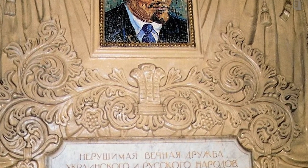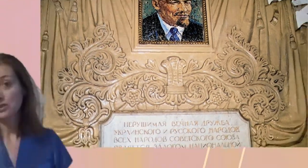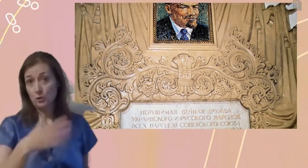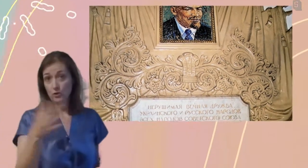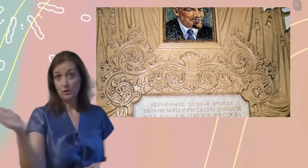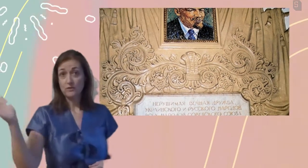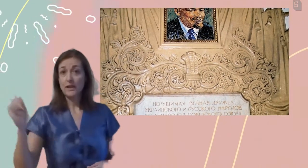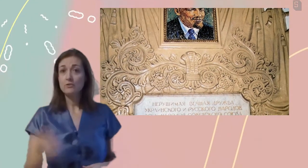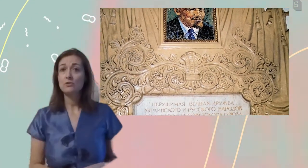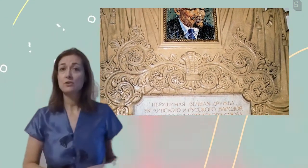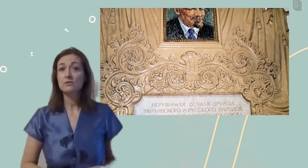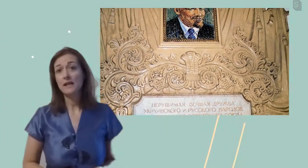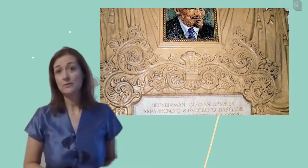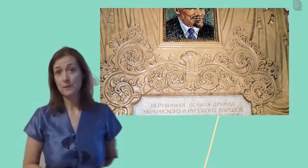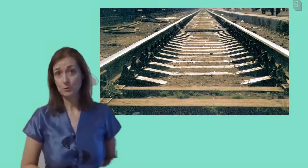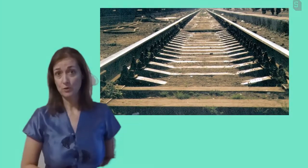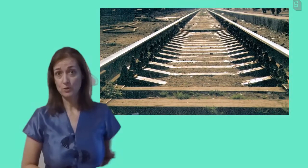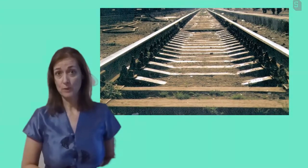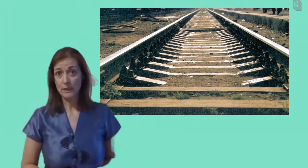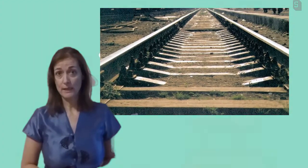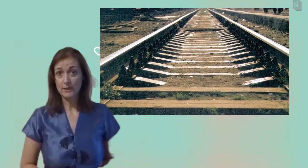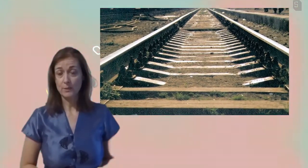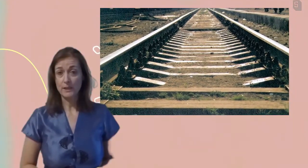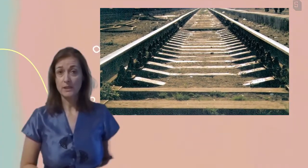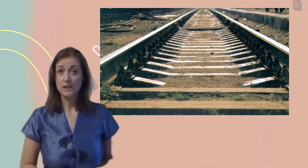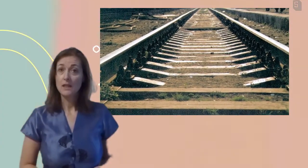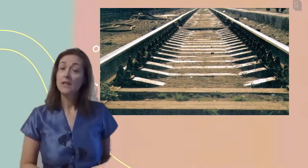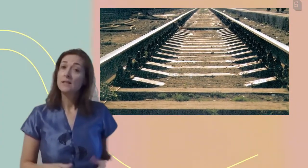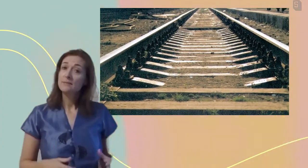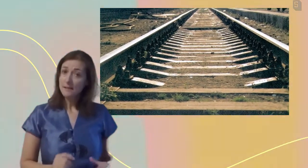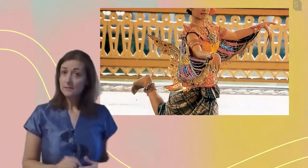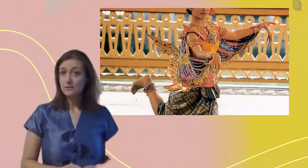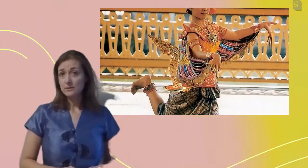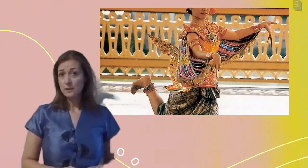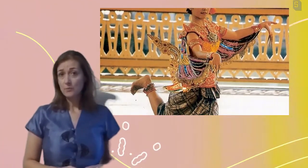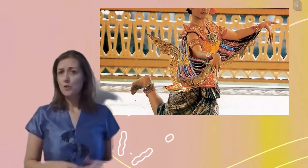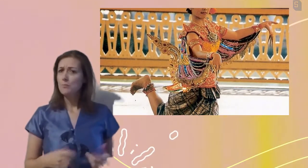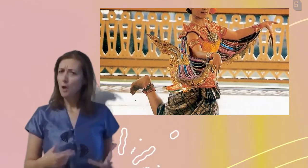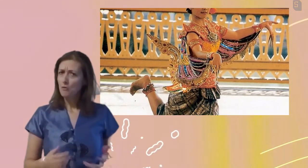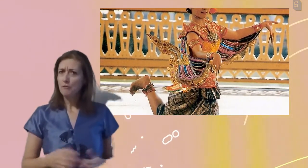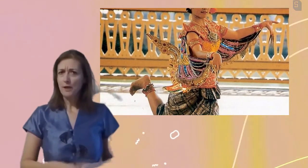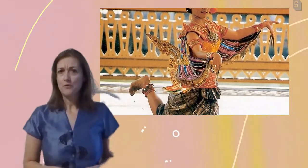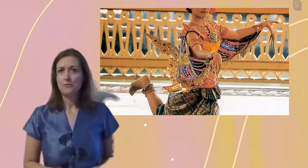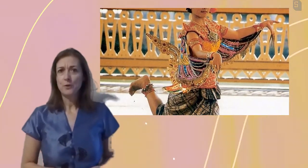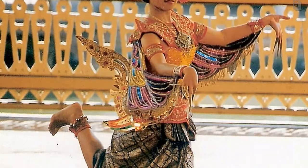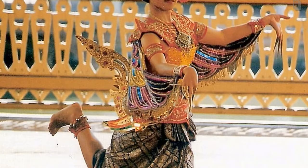hadden dus naar rusland leiden goes wild heen en transsiberië expres thailand is heel erg mooi maar ook vrij overlopen